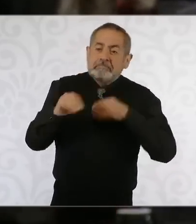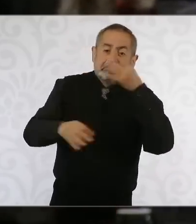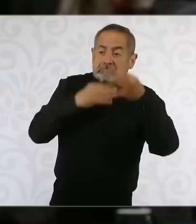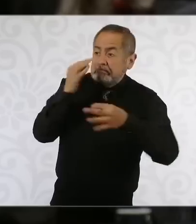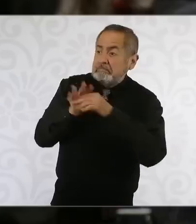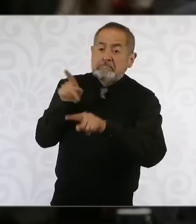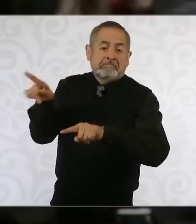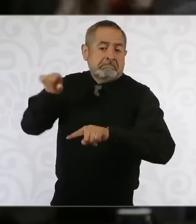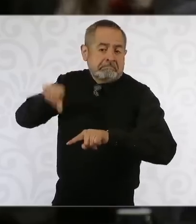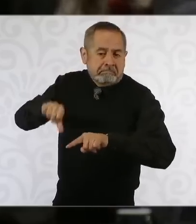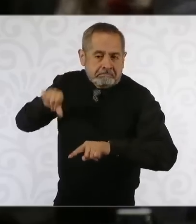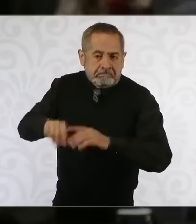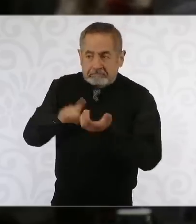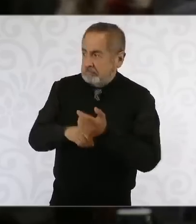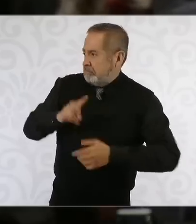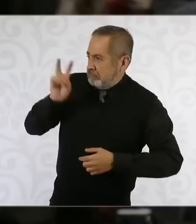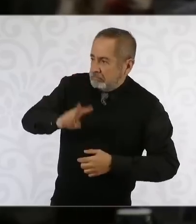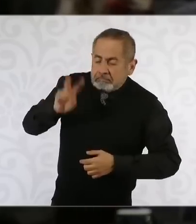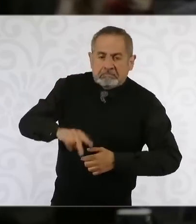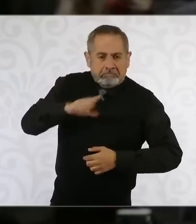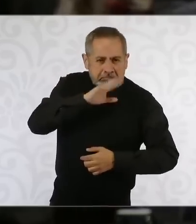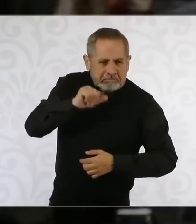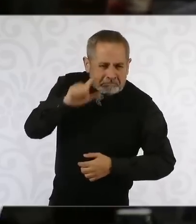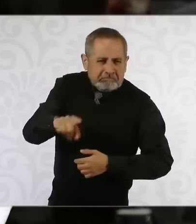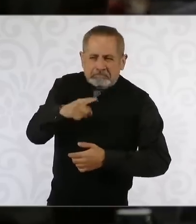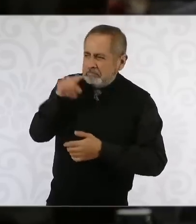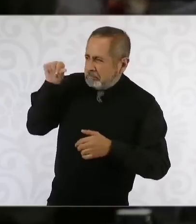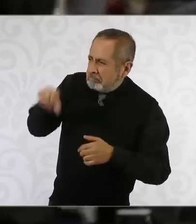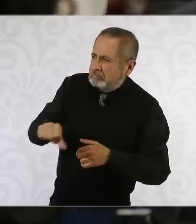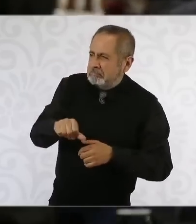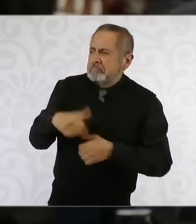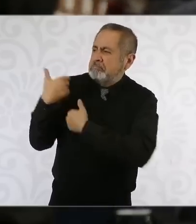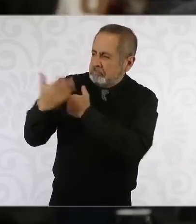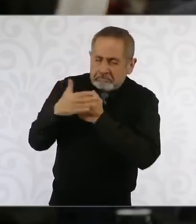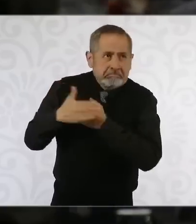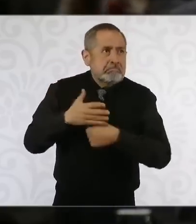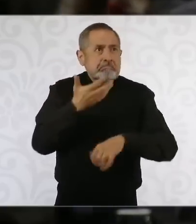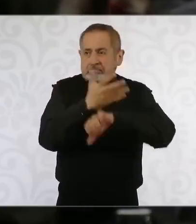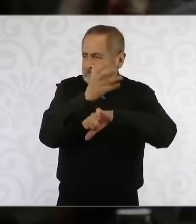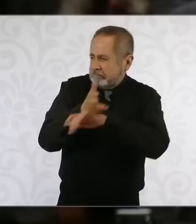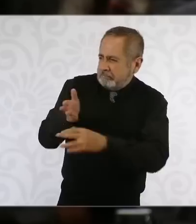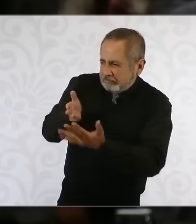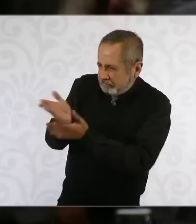crear esta sensación de que ahora sí viene incluso una invasión Ahora sí viene y qué bueno que va a